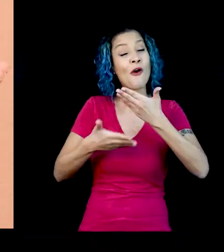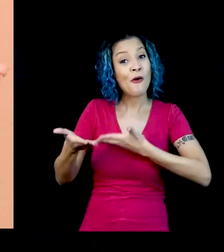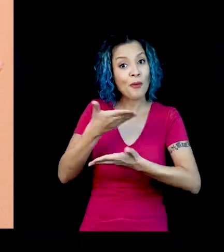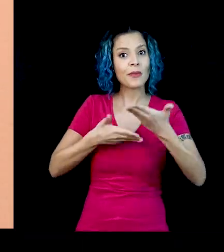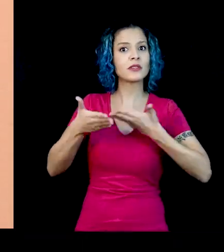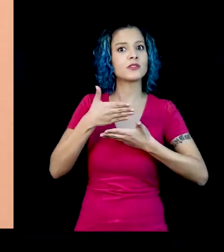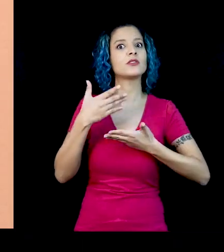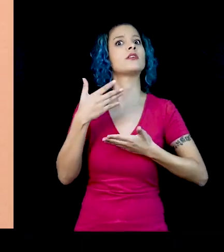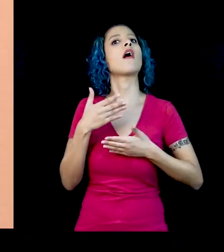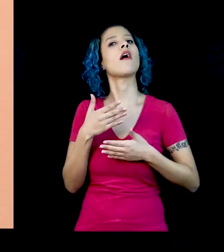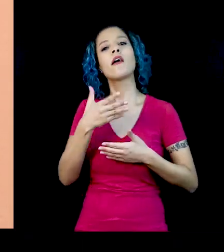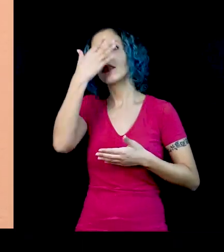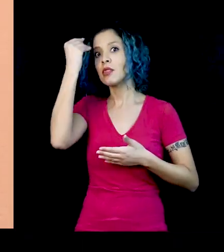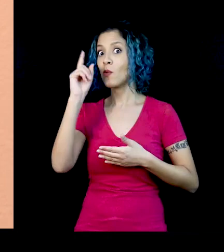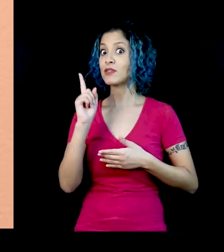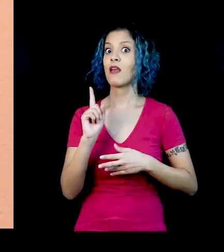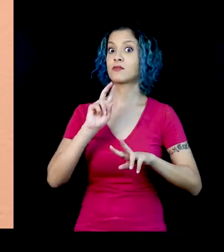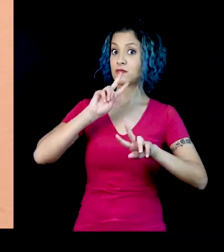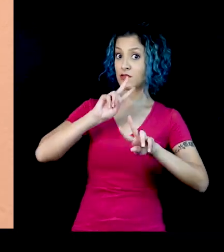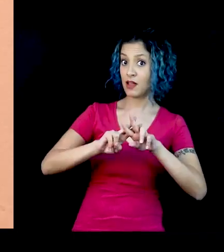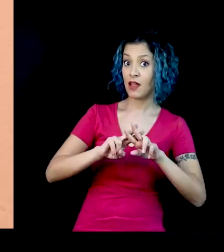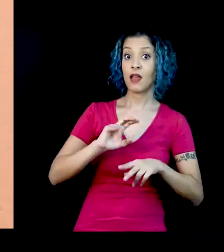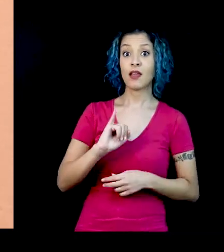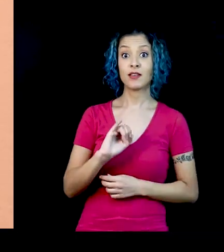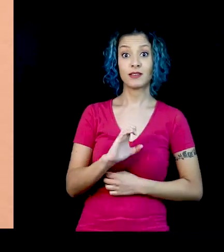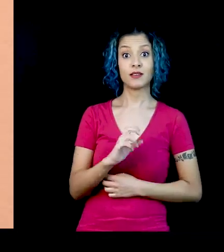Coloque a hashtag #ICparacrianças.